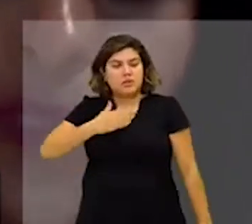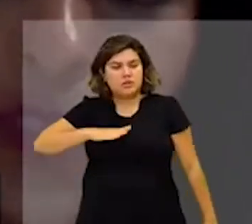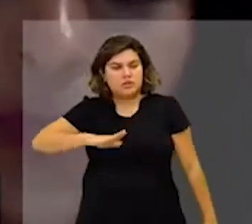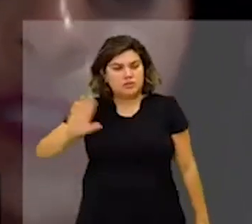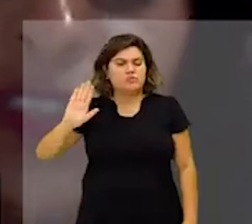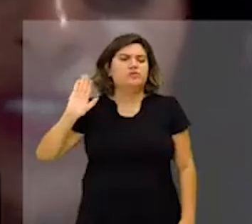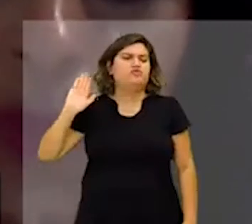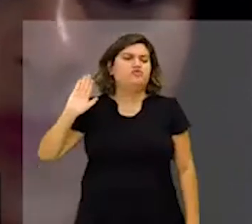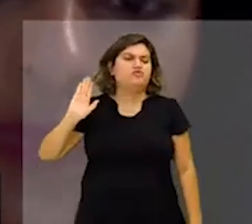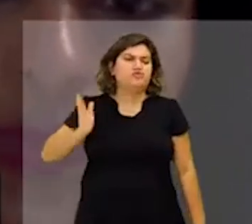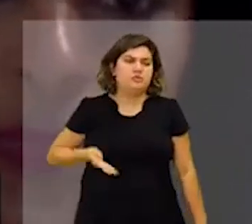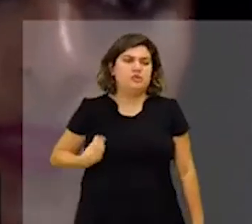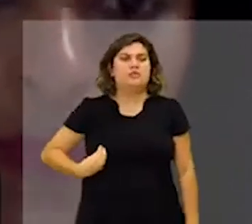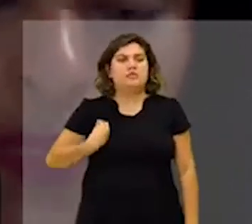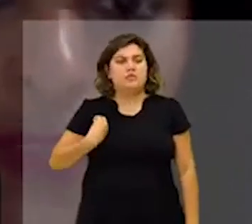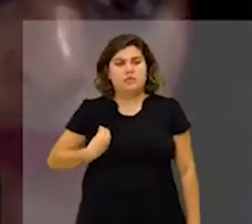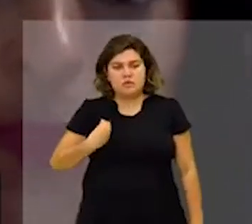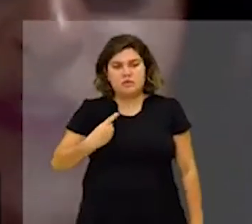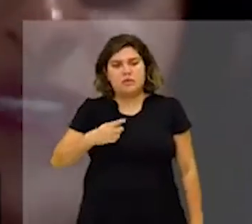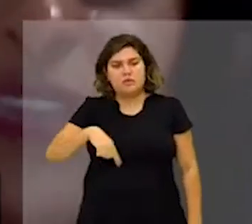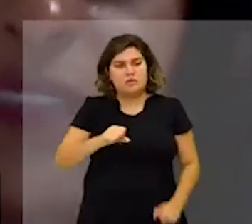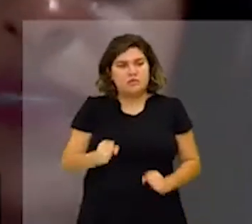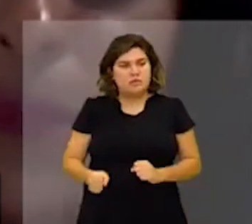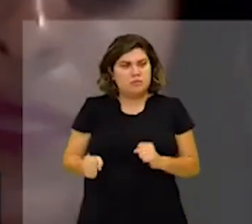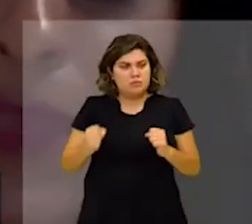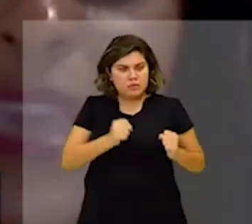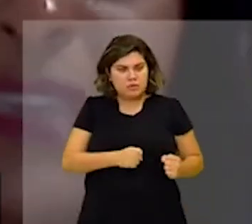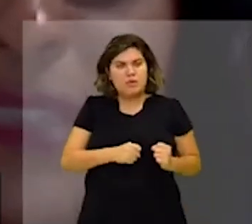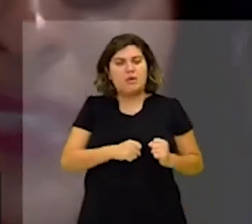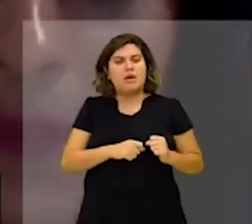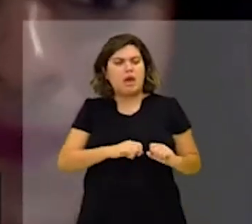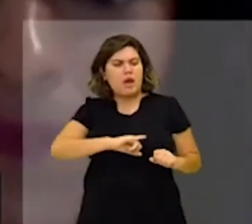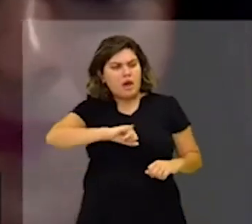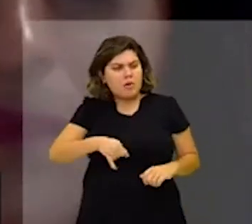essa disputa de poder de gestão com esse Capital político para aproveitar esse caminho que ainda